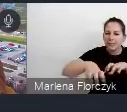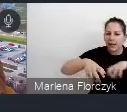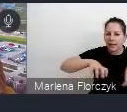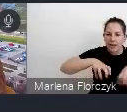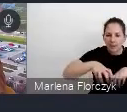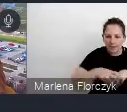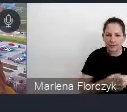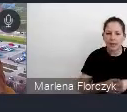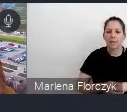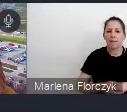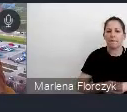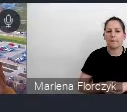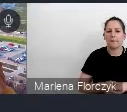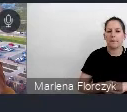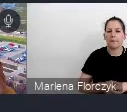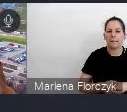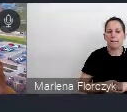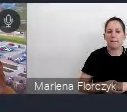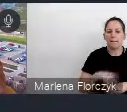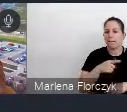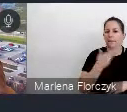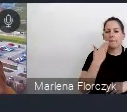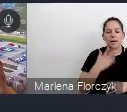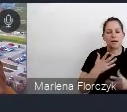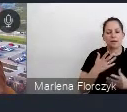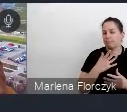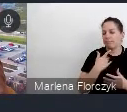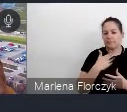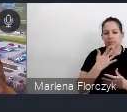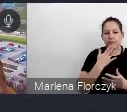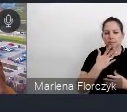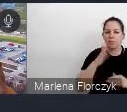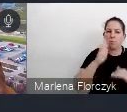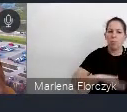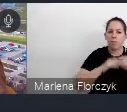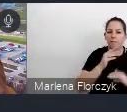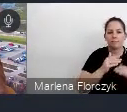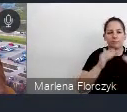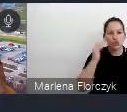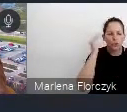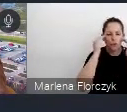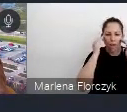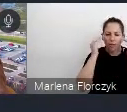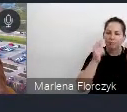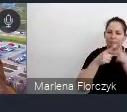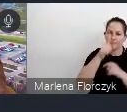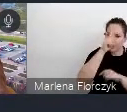Tutaj bardzo nam zależy na zbudowaniu wyższej świadomości w społeczeństwie.